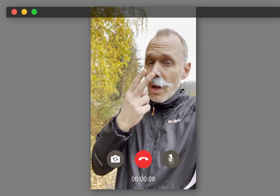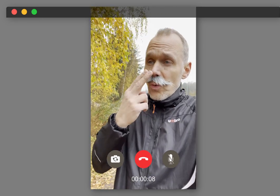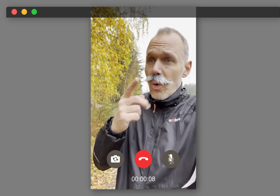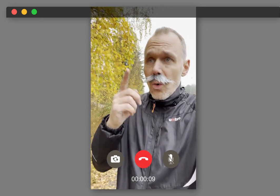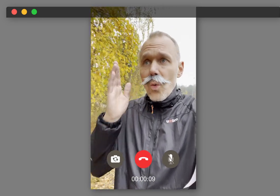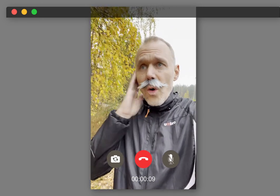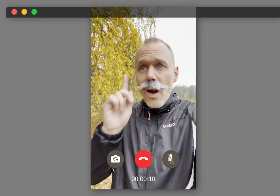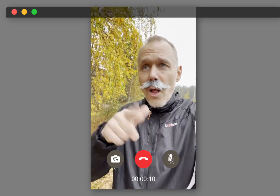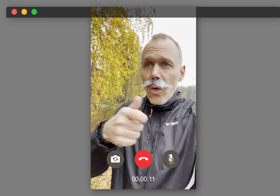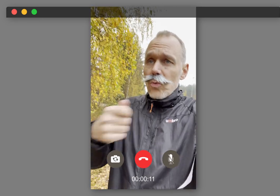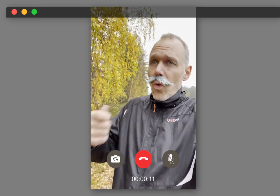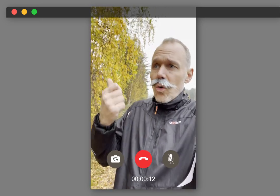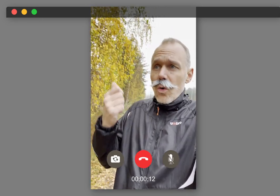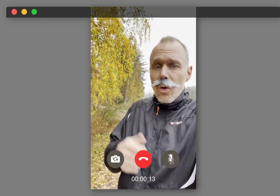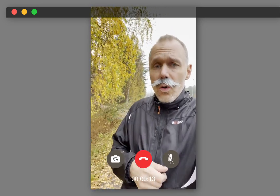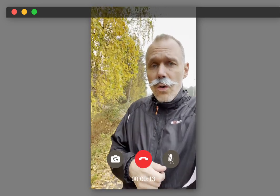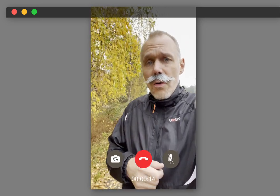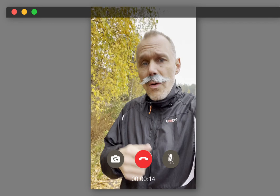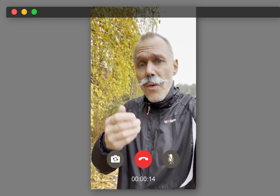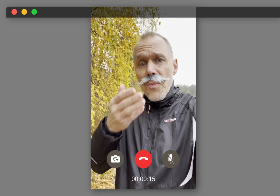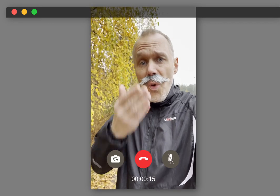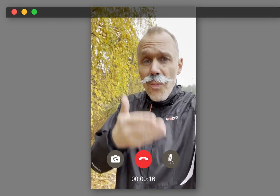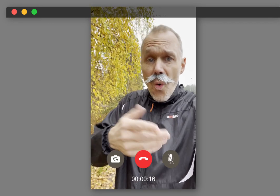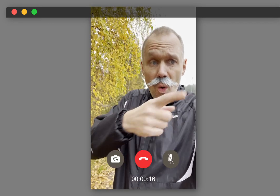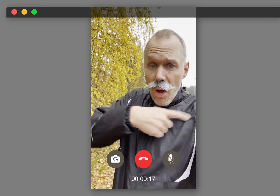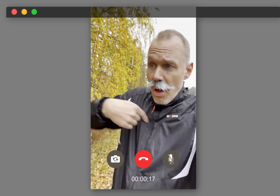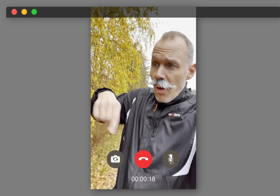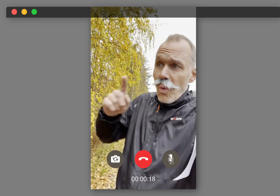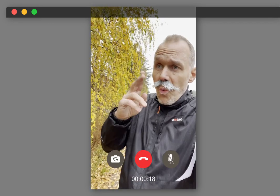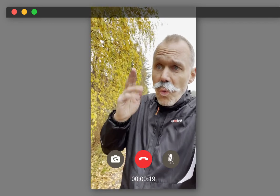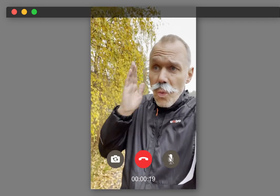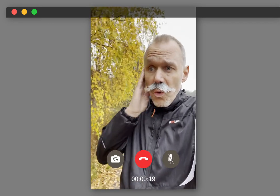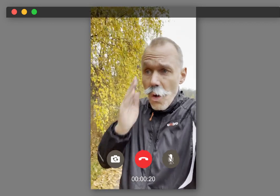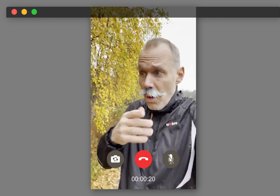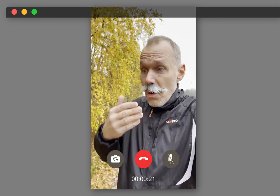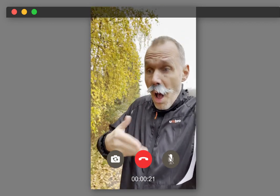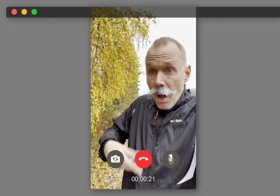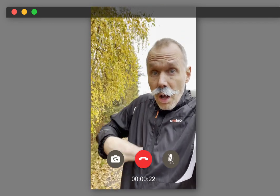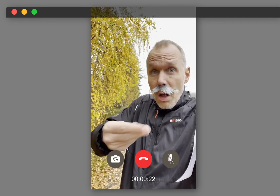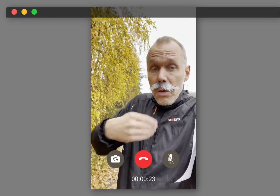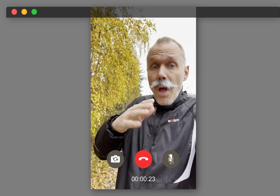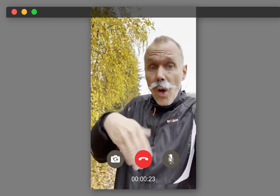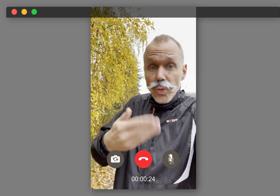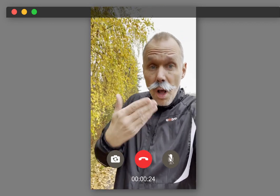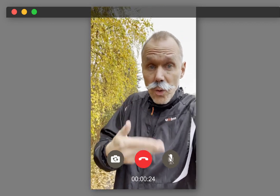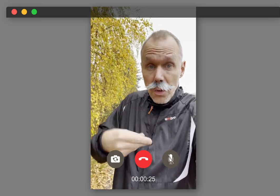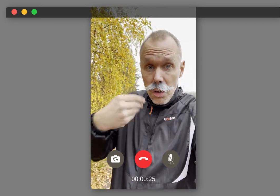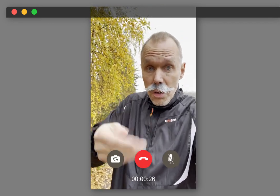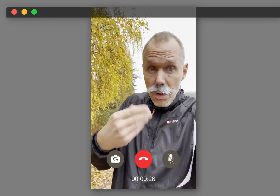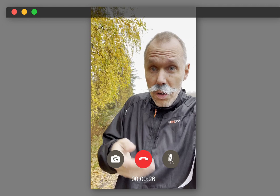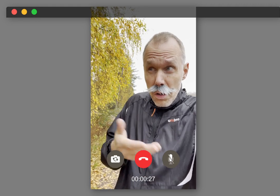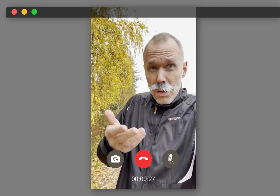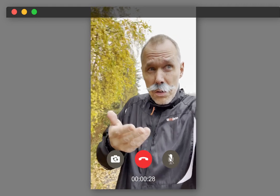Minua ihmetyttää se, kuinka Kuurojen Liitto on jatkuvasti kinuamassa lahjotuksia.